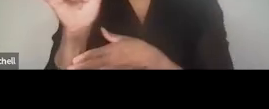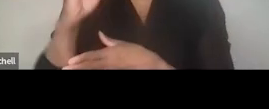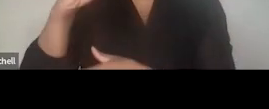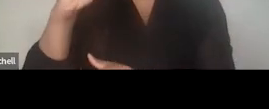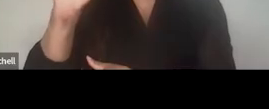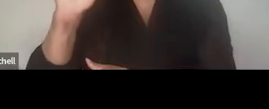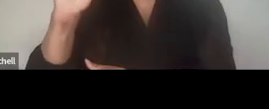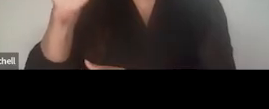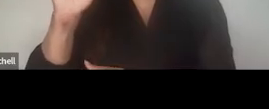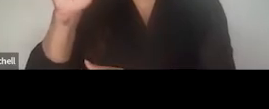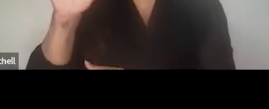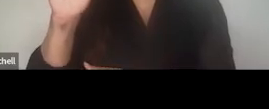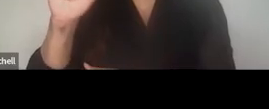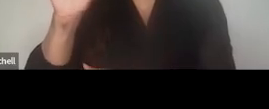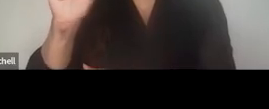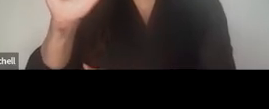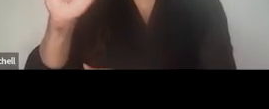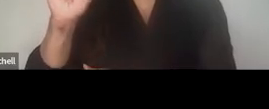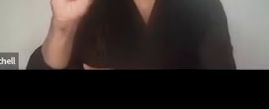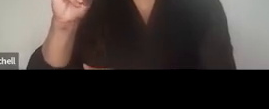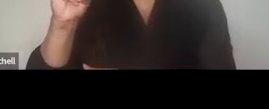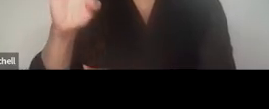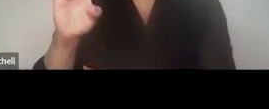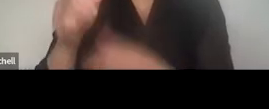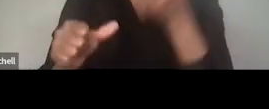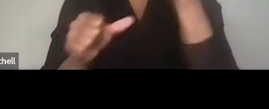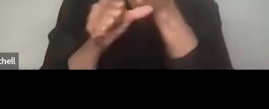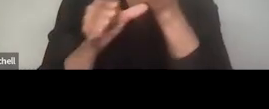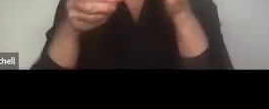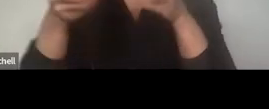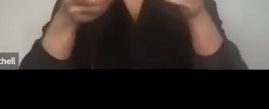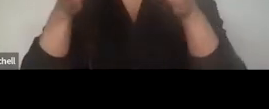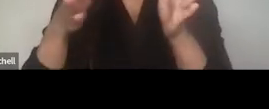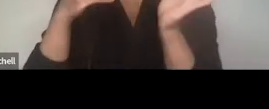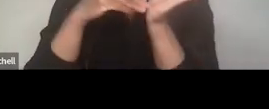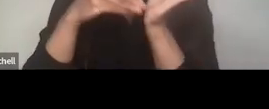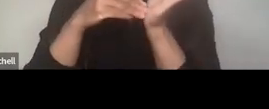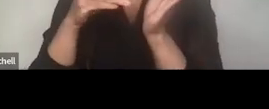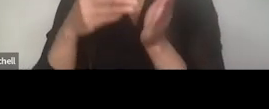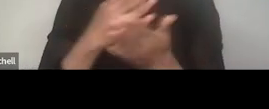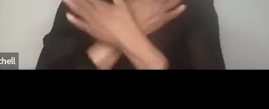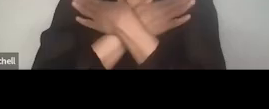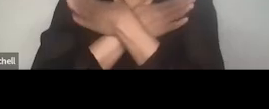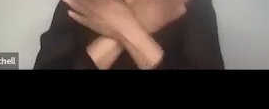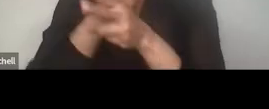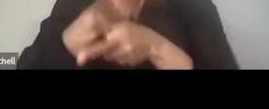quien es la subdirectora de cuidado médico de respiro del Consejo Nacional de Salud para Personas sin Hogar. También tenemos a Byron Kish